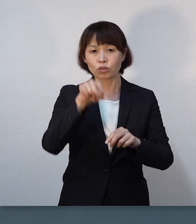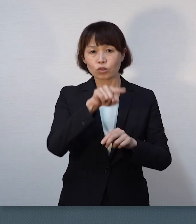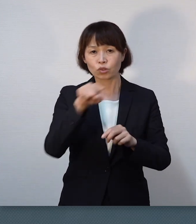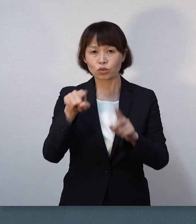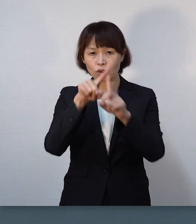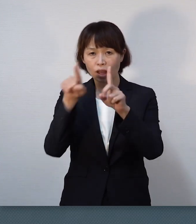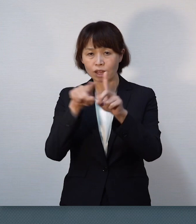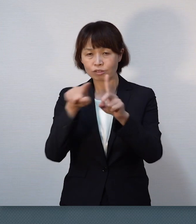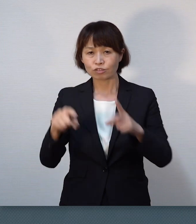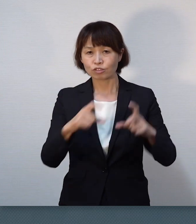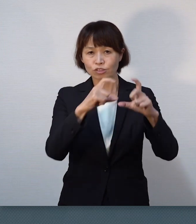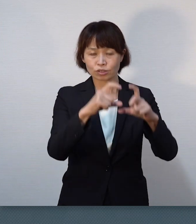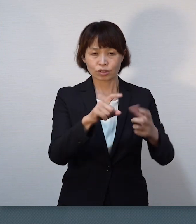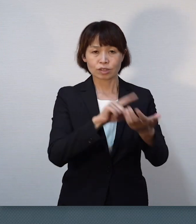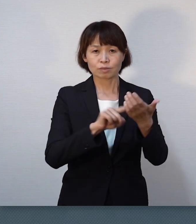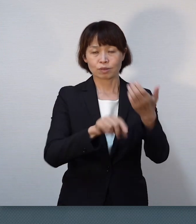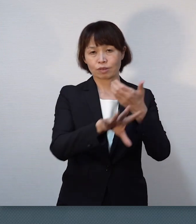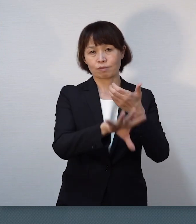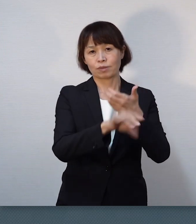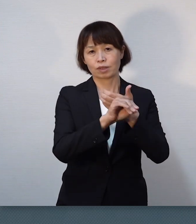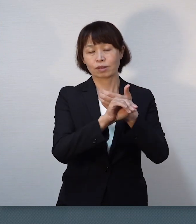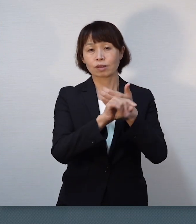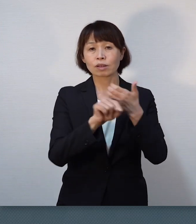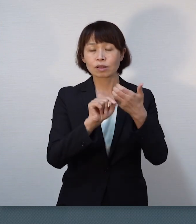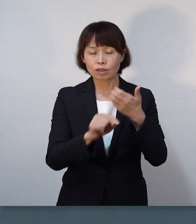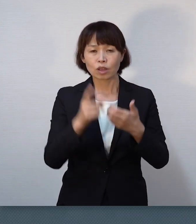そして、後日、そのお店で万が一